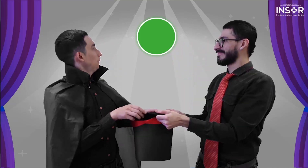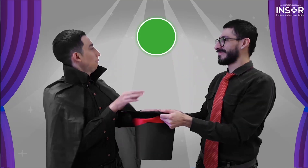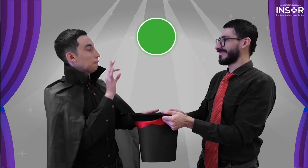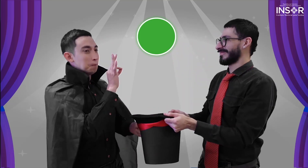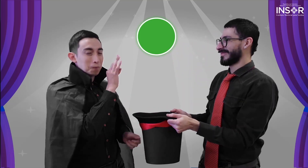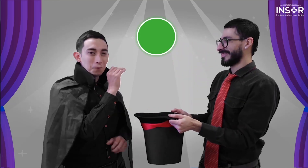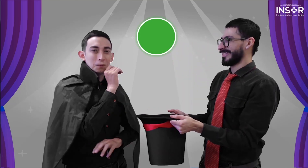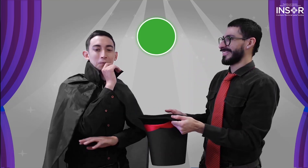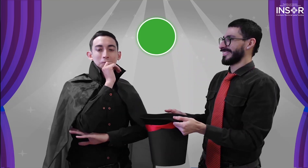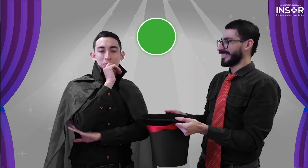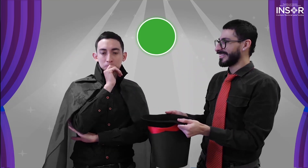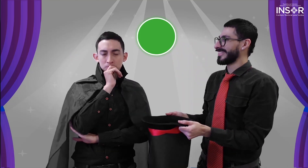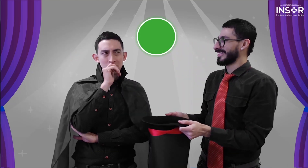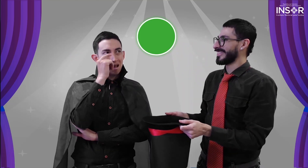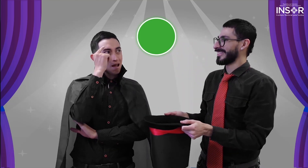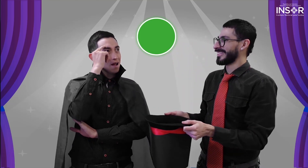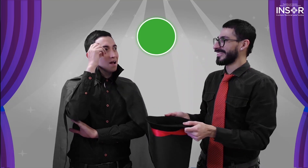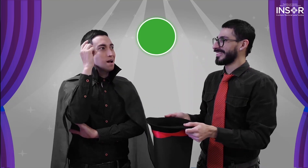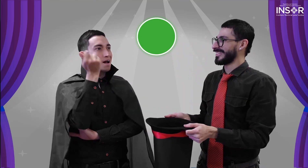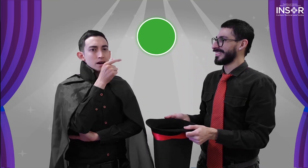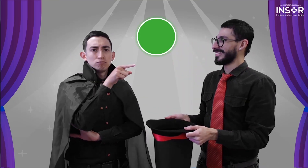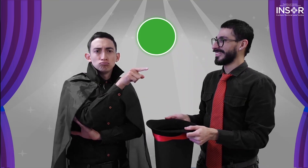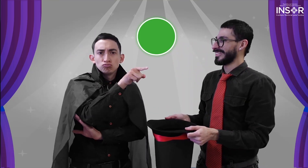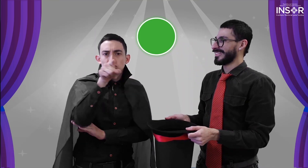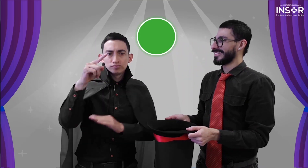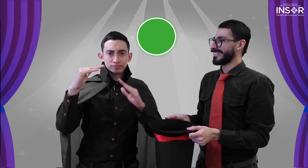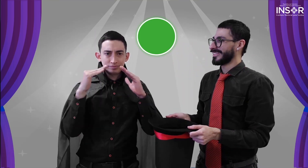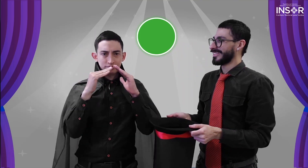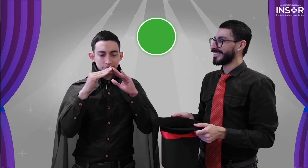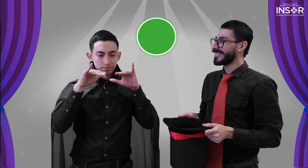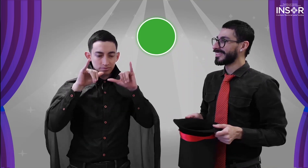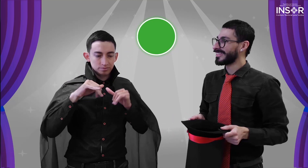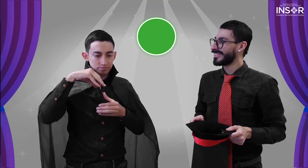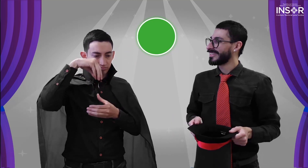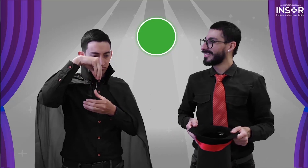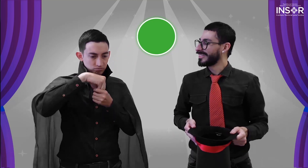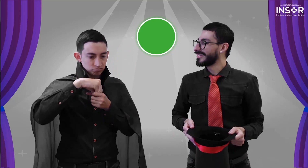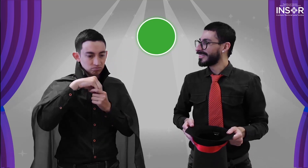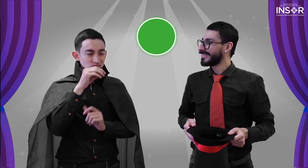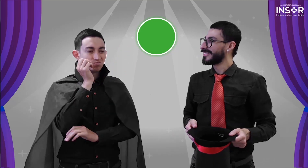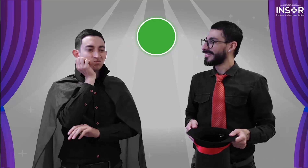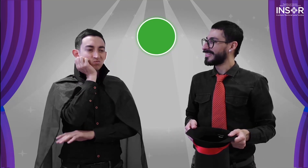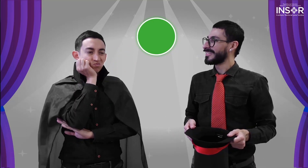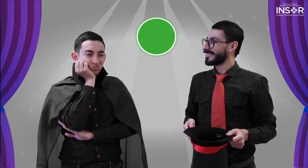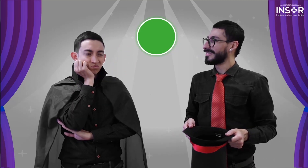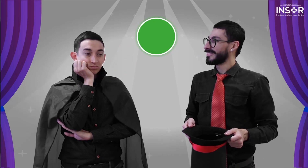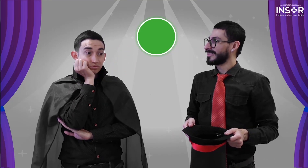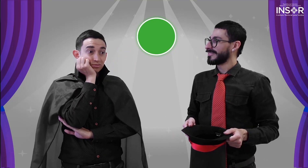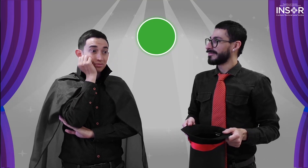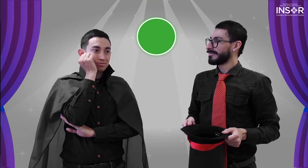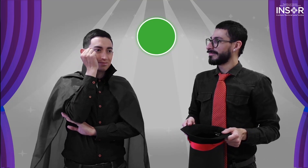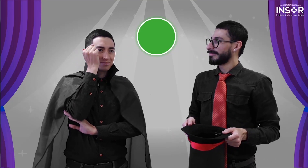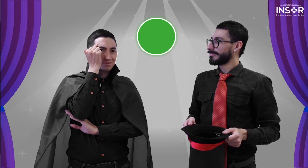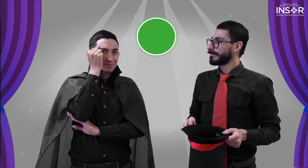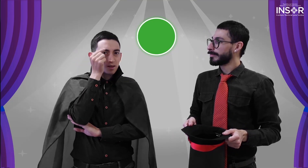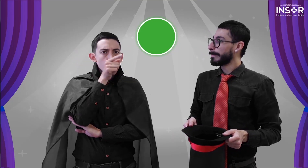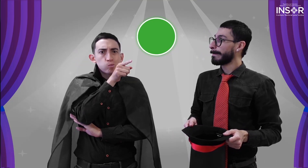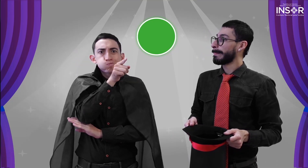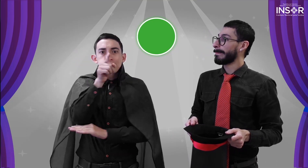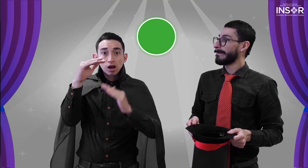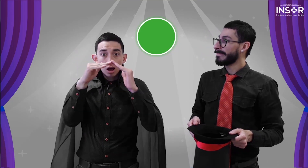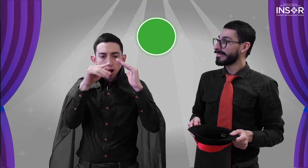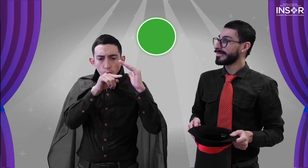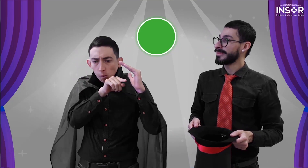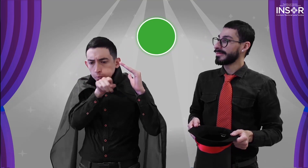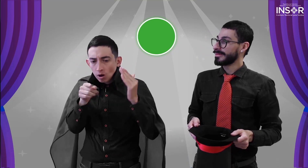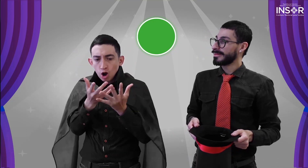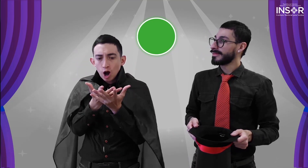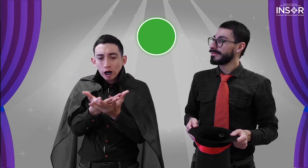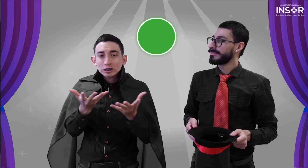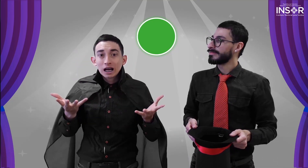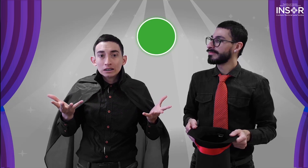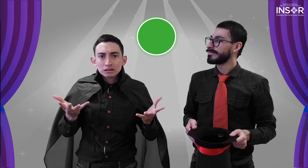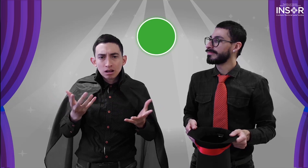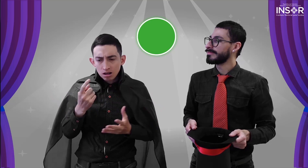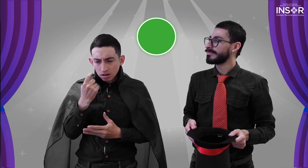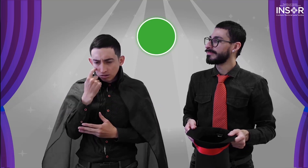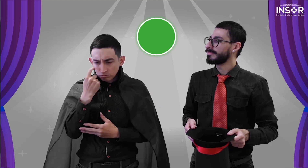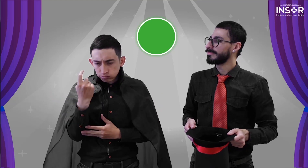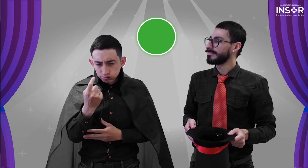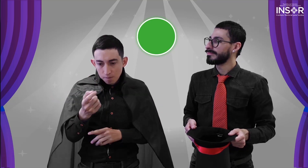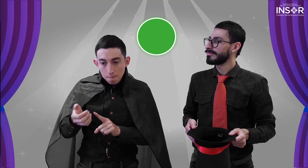Muy bien. Se me ocurre algo, que están en sus casas debido al confinamiento, busquen algunos objetos